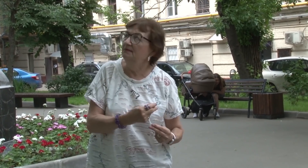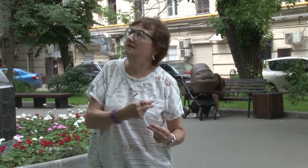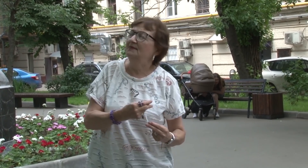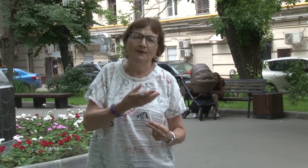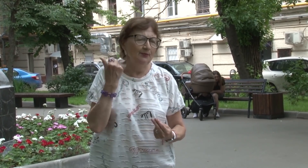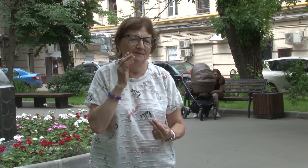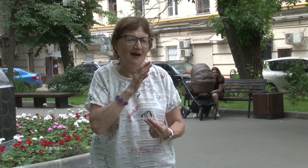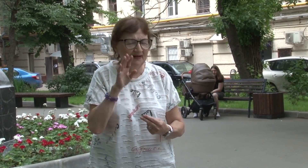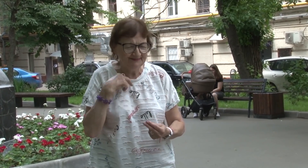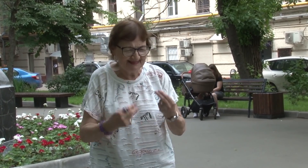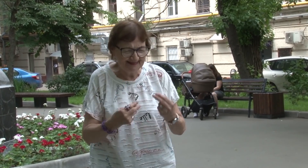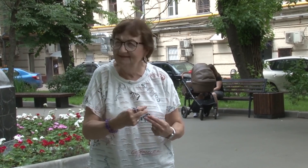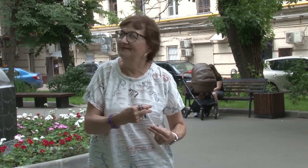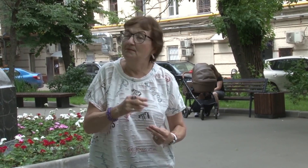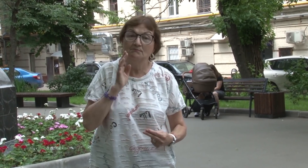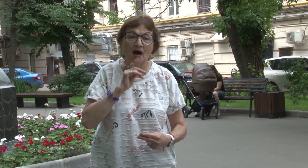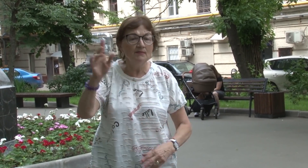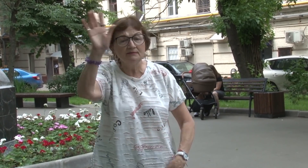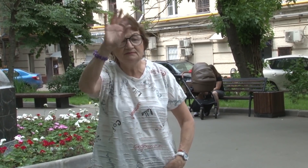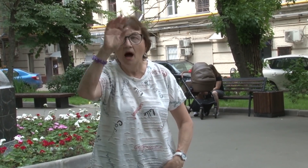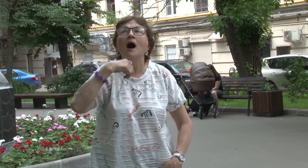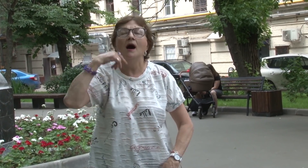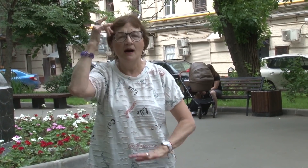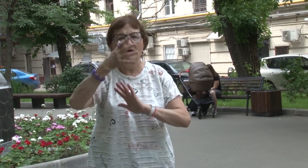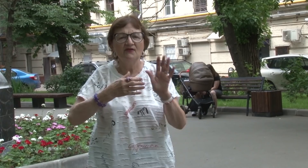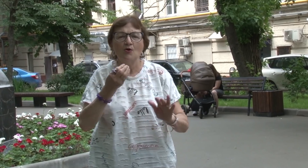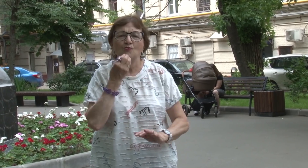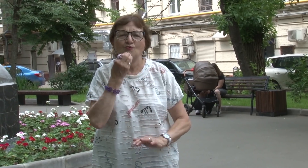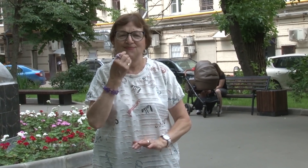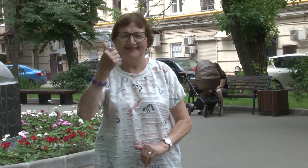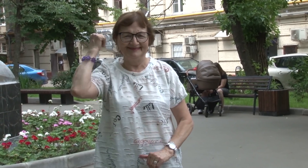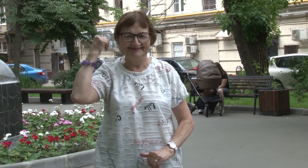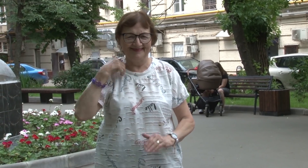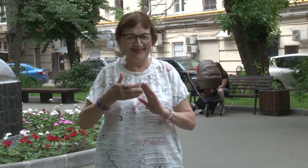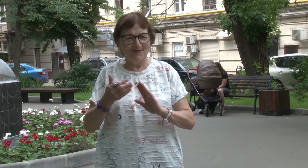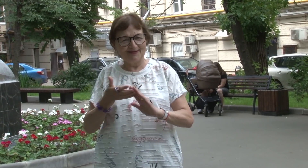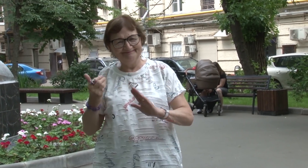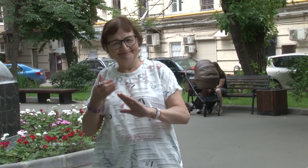И я поглядывала на окно. Нет мамы – играла дальше. Мама зовет рукой – пора домой обедать.